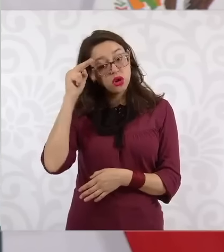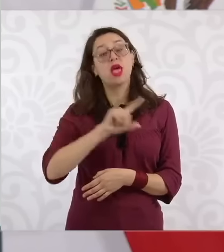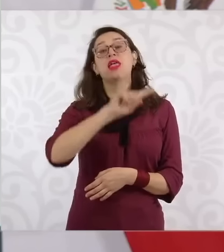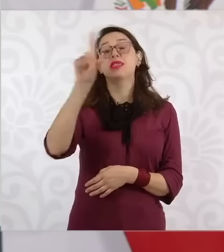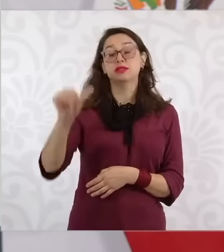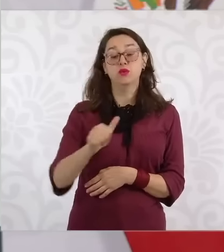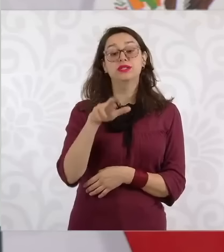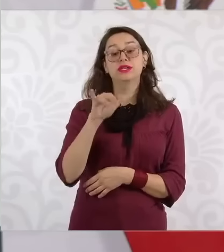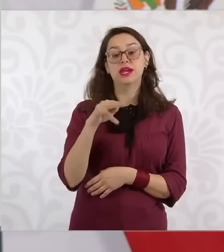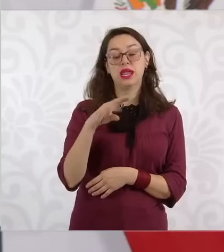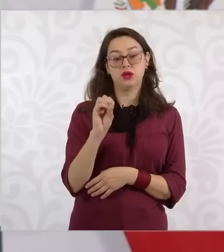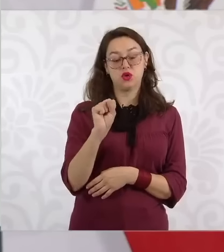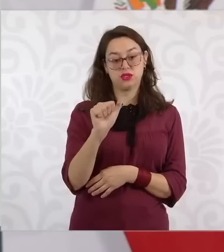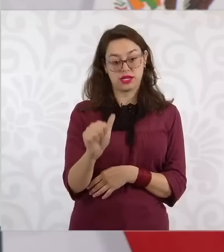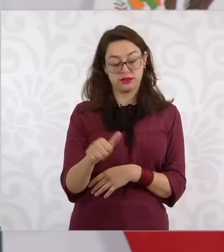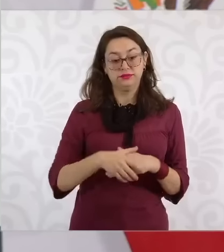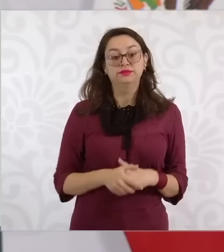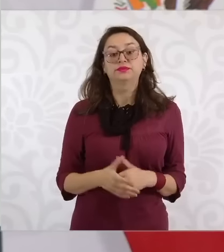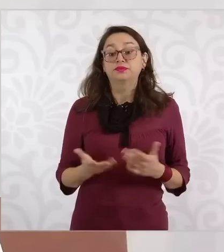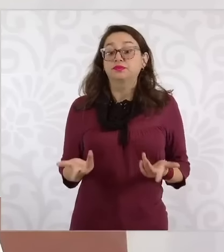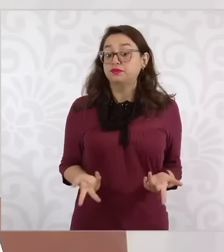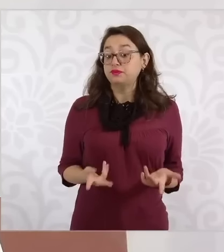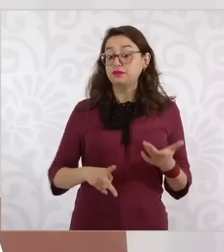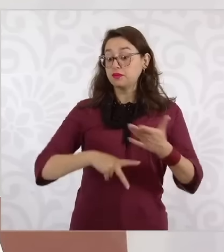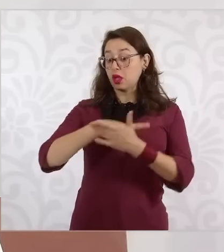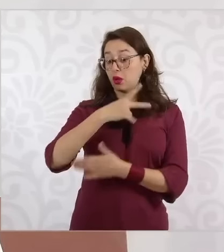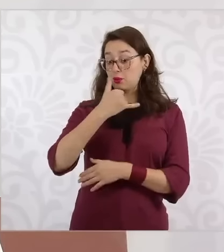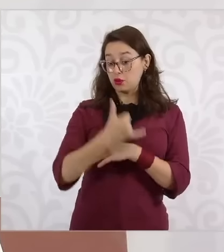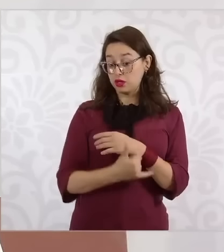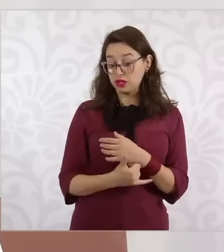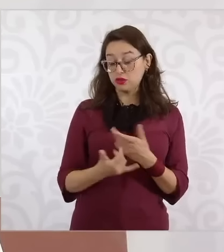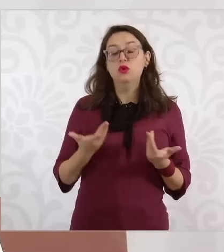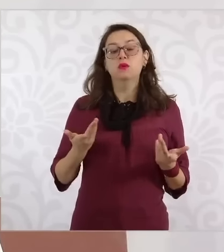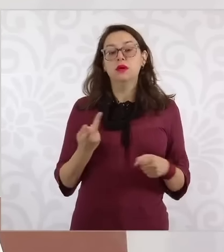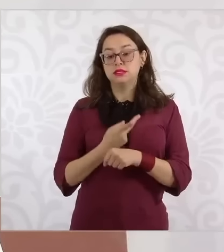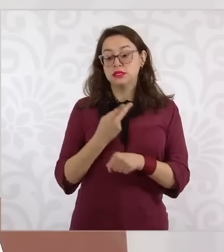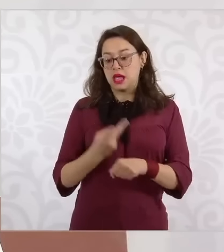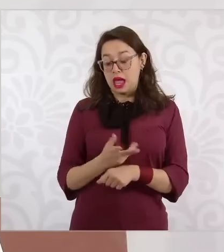vamos a hacer en este proyecto es que todos los tramos que ya existen los vamos a incrementar